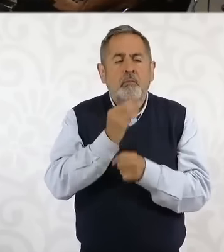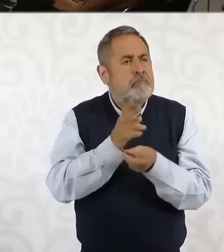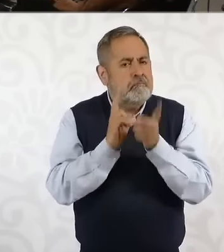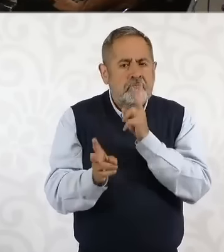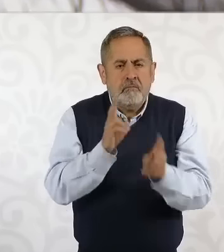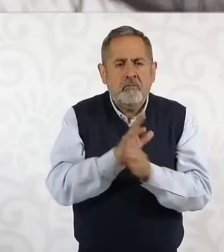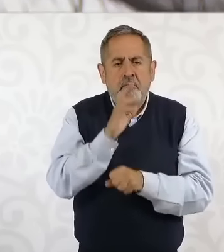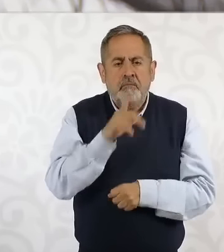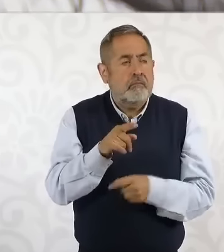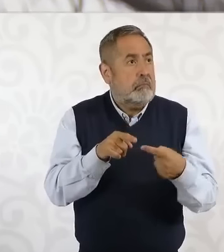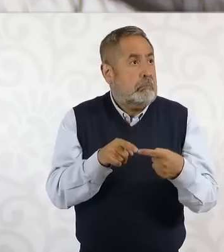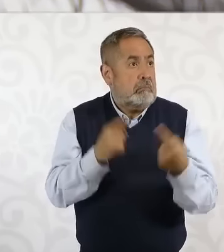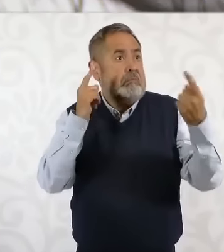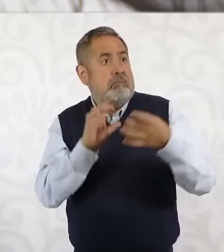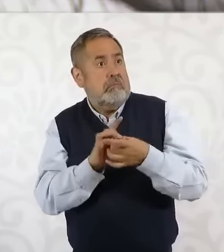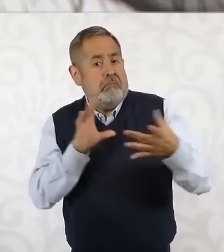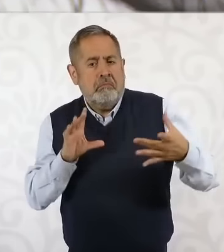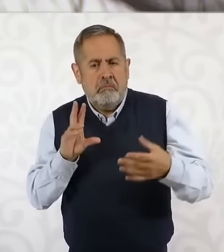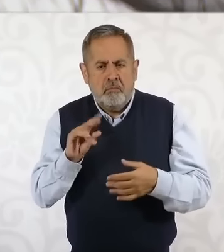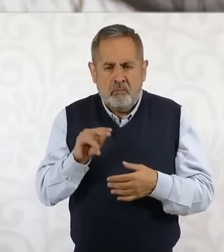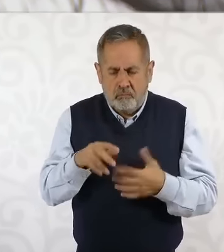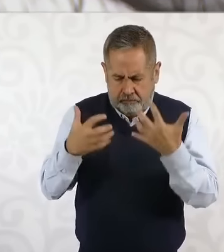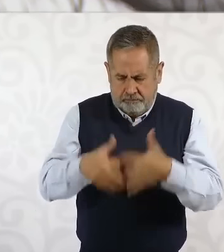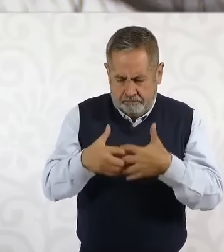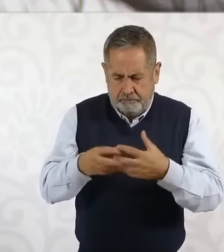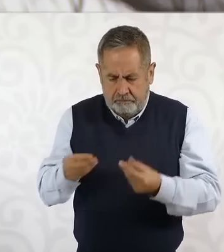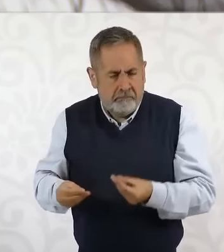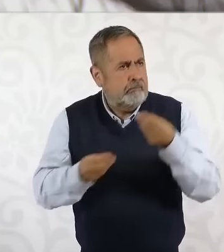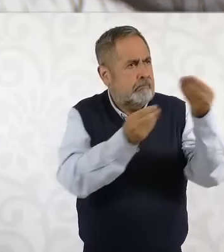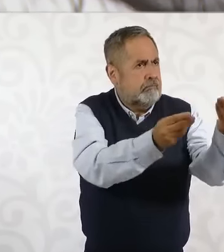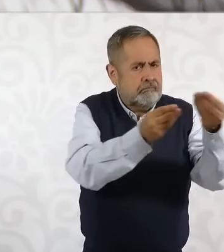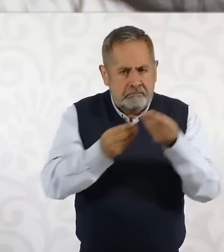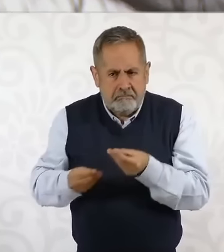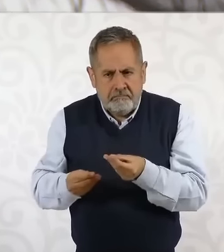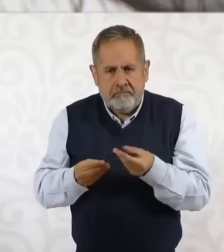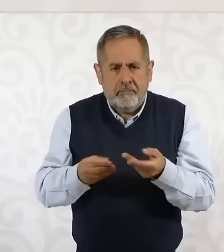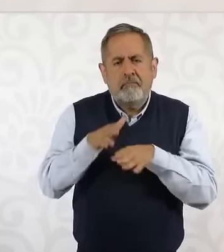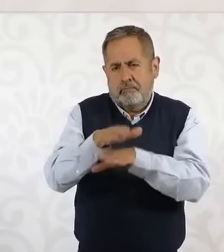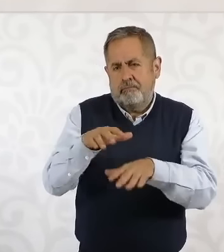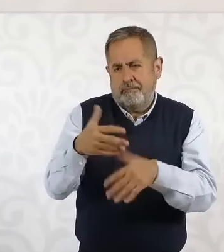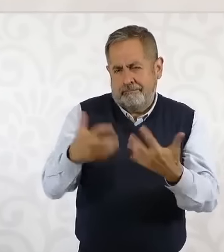no se rompan estas cadenas de proveeduría, por ejemplo, que se dan en la industria automotriz.